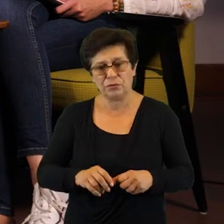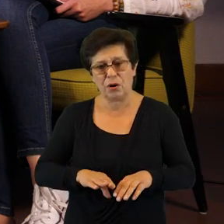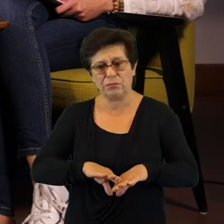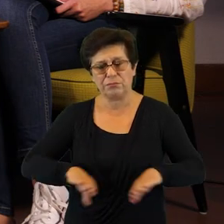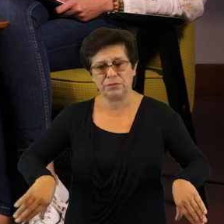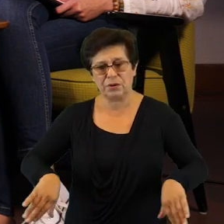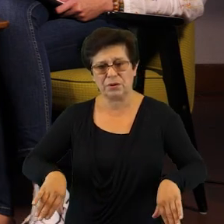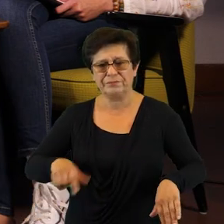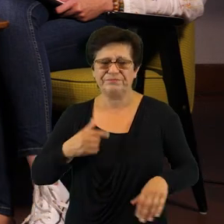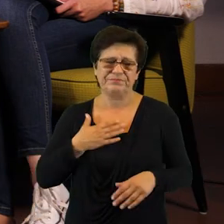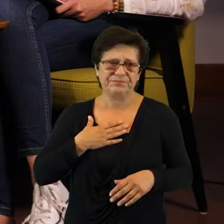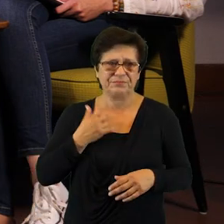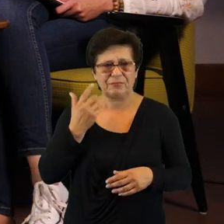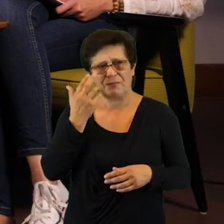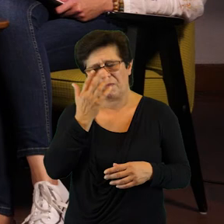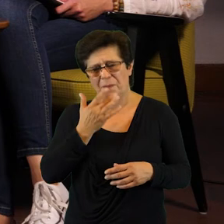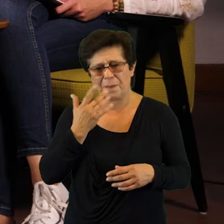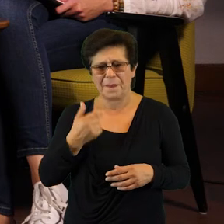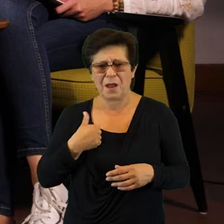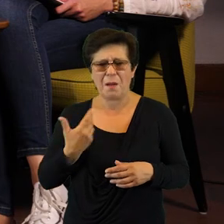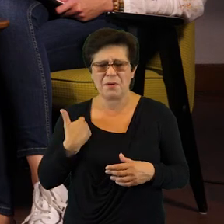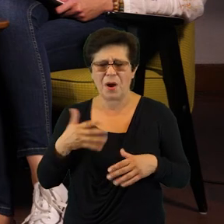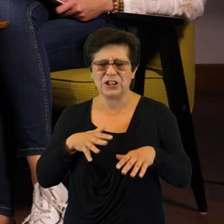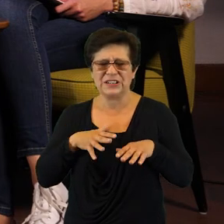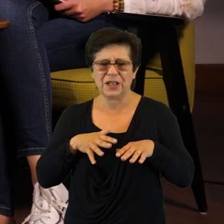A on mówi: "Bo doszedłem do wniosku, że była za duża różnica płci".